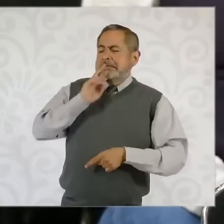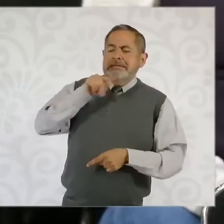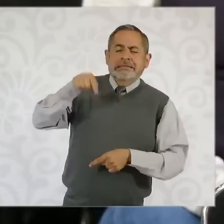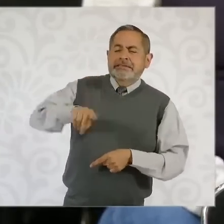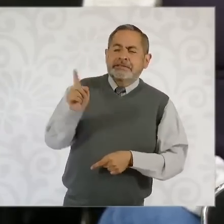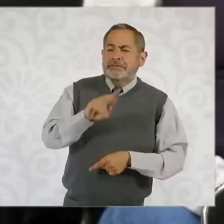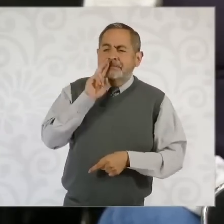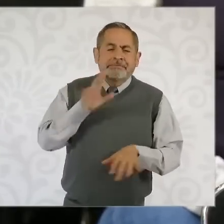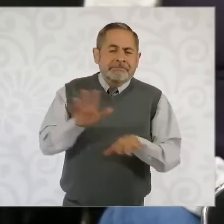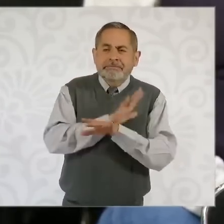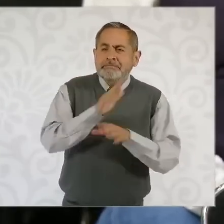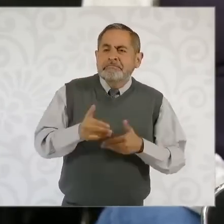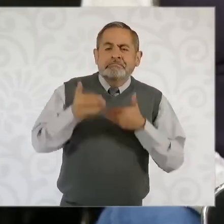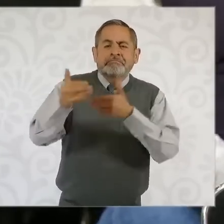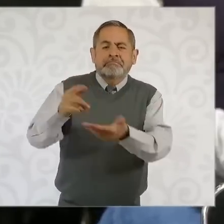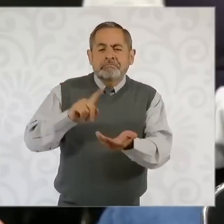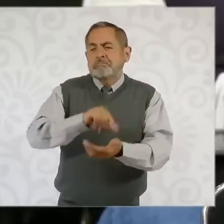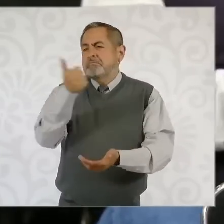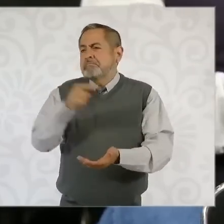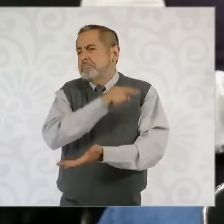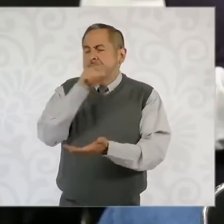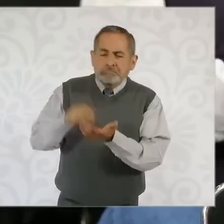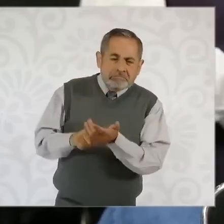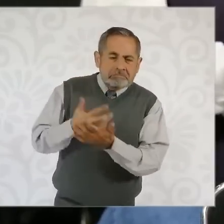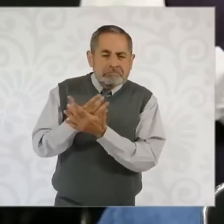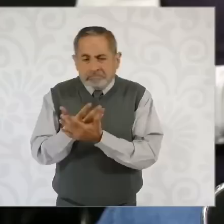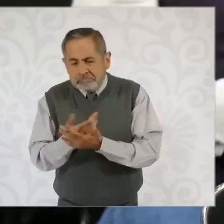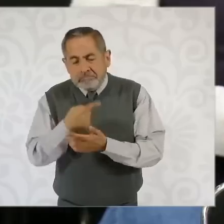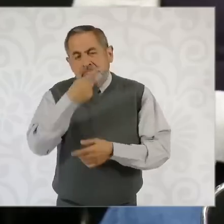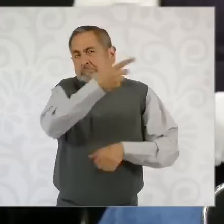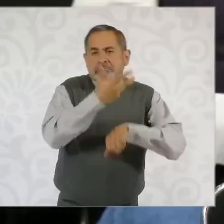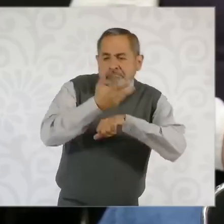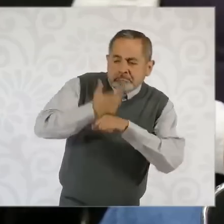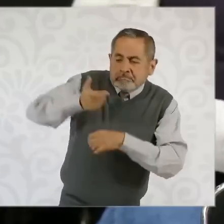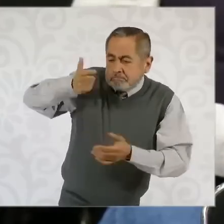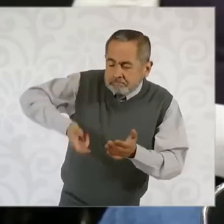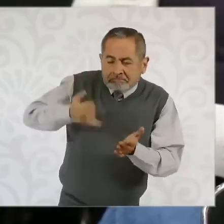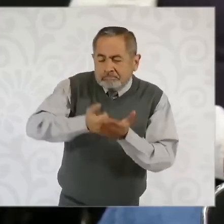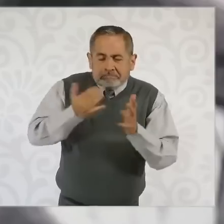reserva respecto Pues a estos también amagos arancelarios que que sostiene Donald eso es